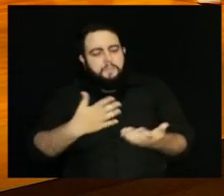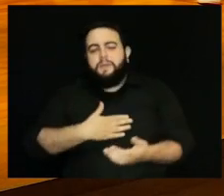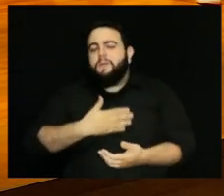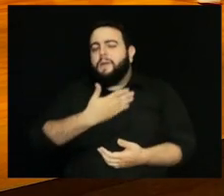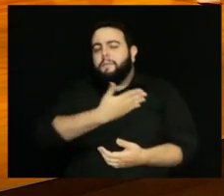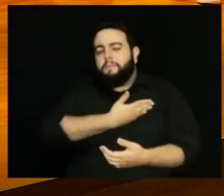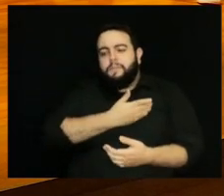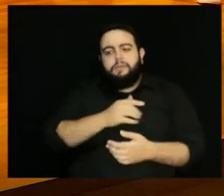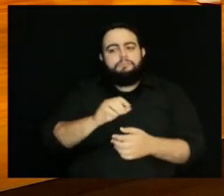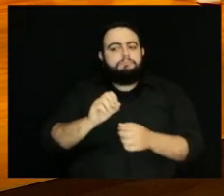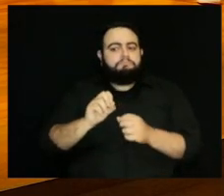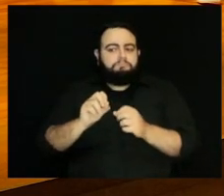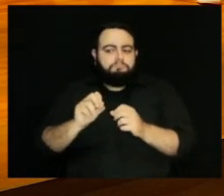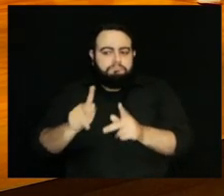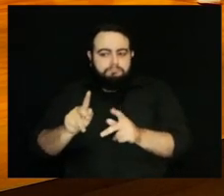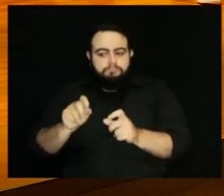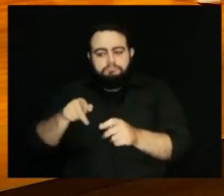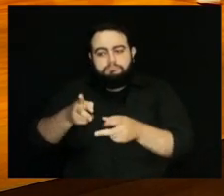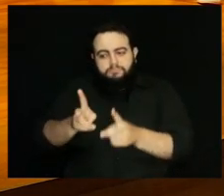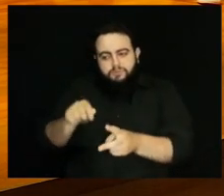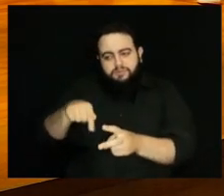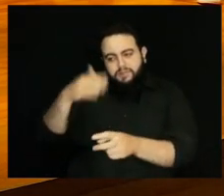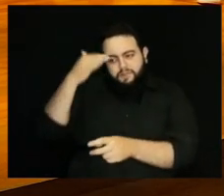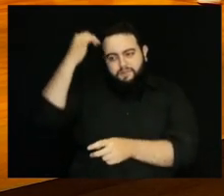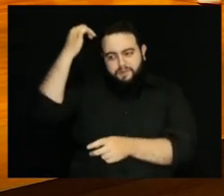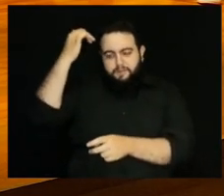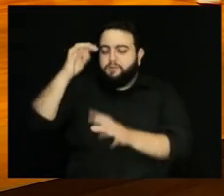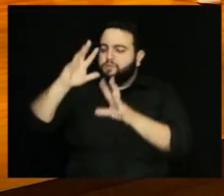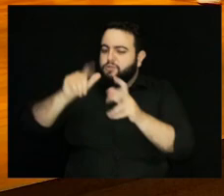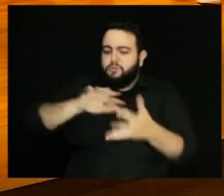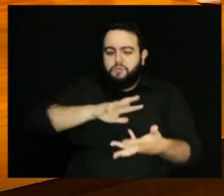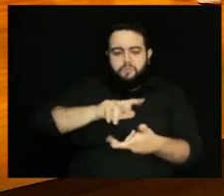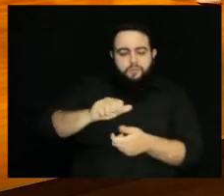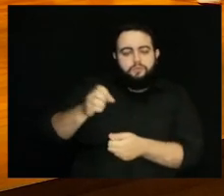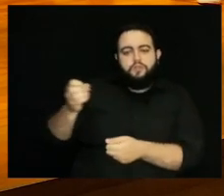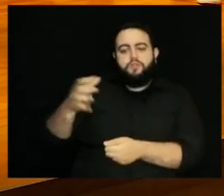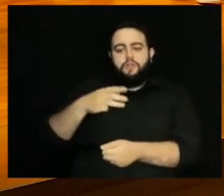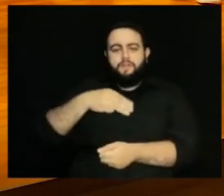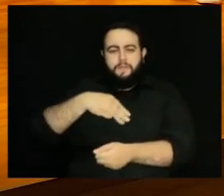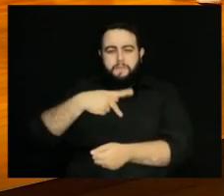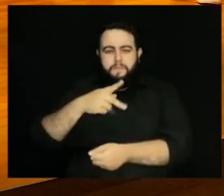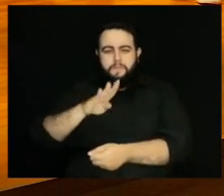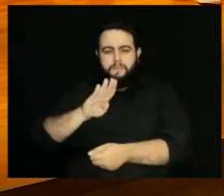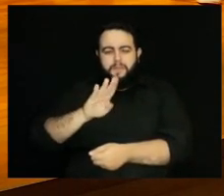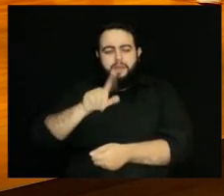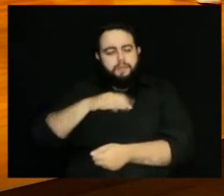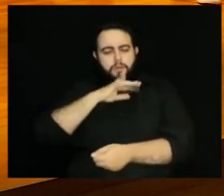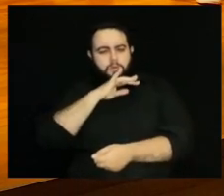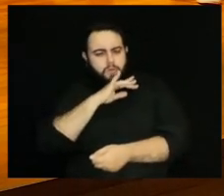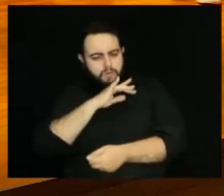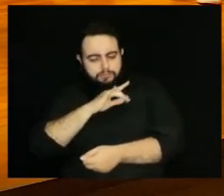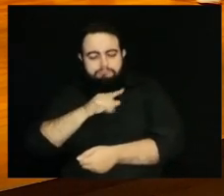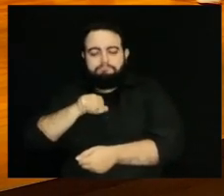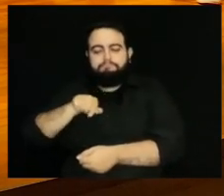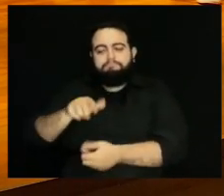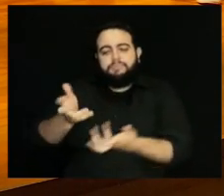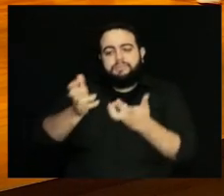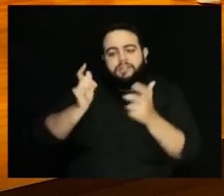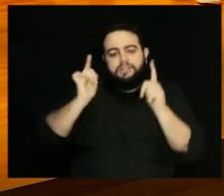desfaça com essa fama, todo esse mundo da nova MPB é ruim de cama, eles querem diversão e bolo, eles